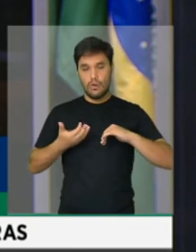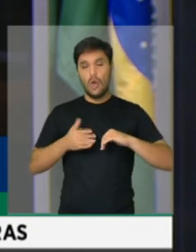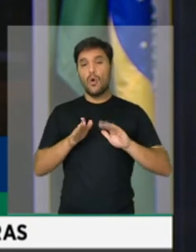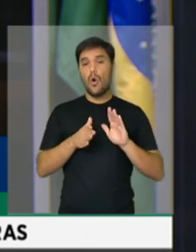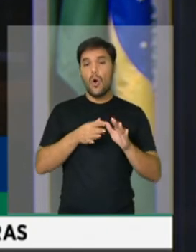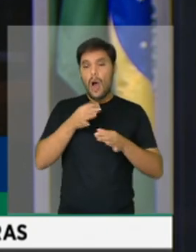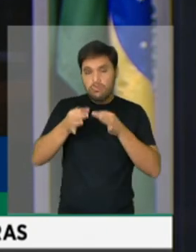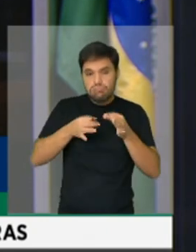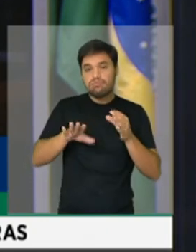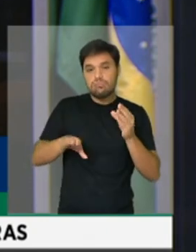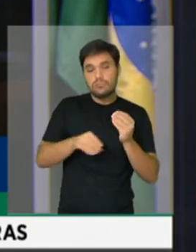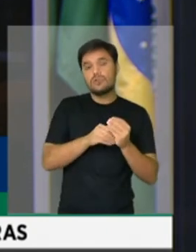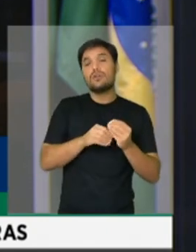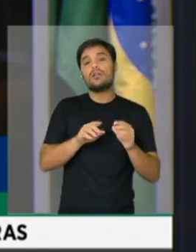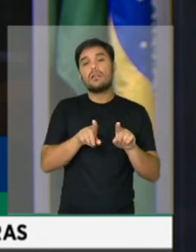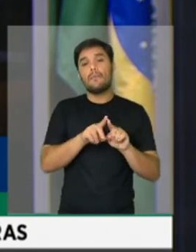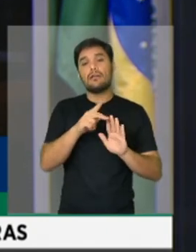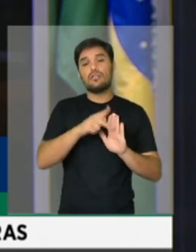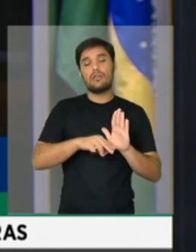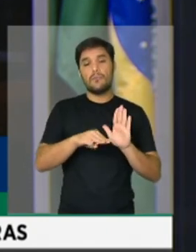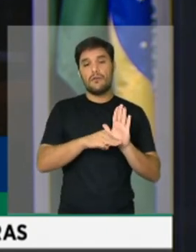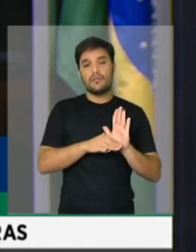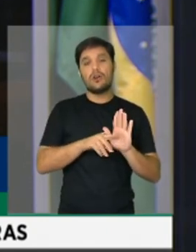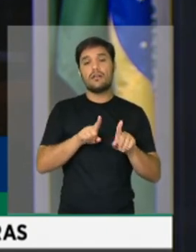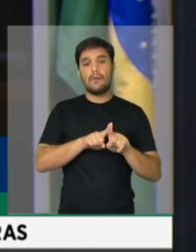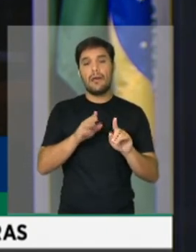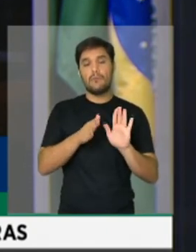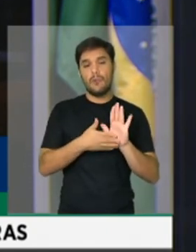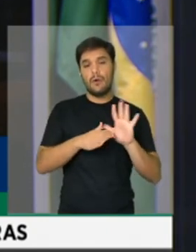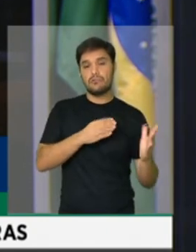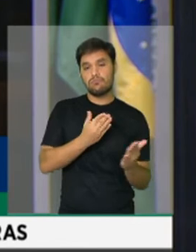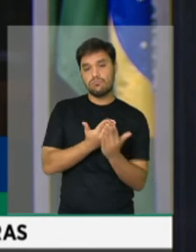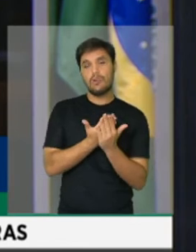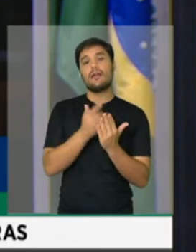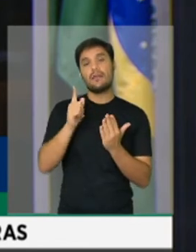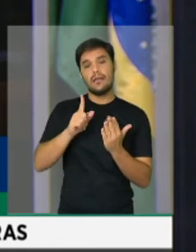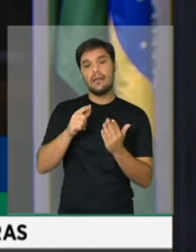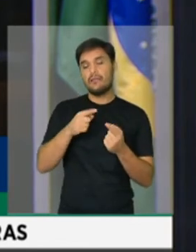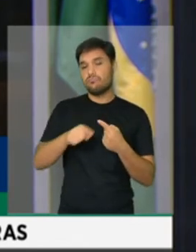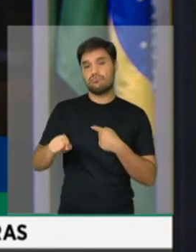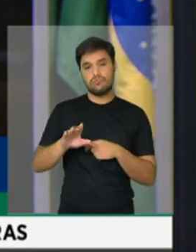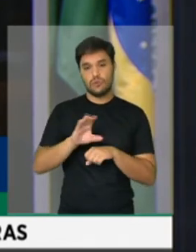E URGÊNCIA DA MP 1O31/21; B - PELA CONSTITUCIONALIDADE JURIDICIDADE E BOA TÉCNICA LEGISLATIVA, DA MEDIDA PROVISÓRIA, E DAS EMENDAS APRESENTADAS PERANTE A